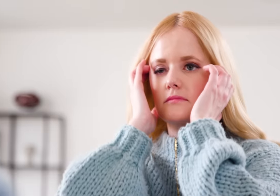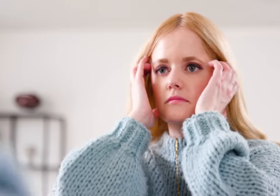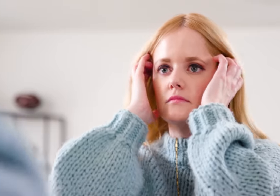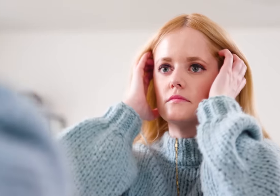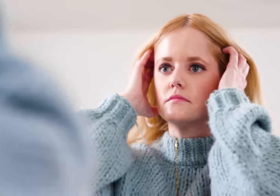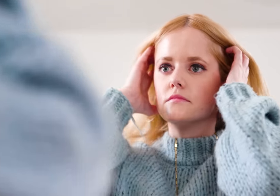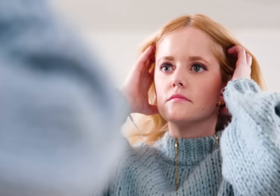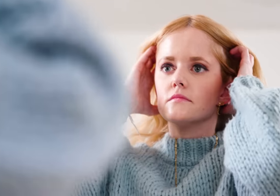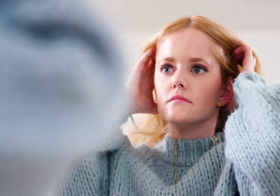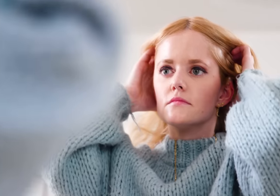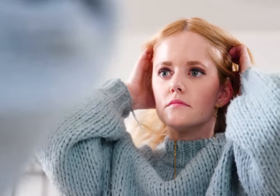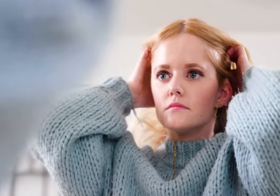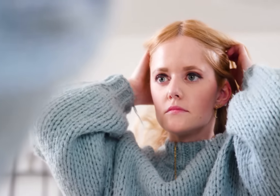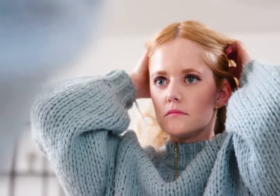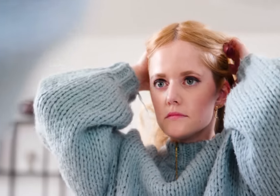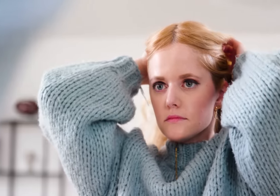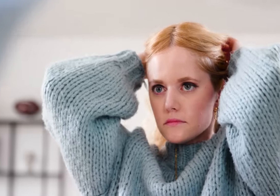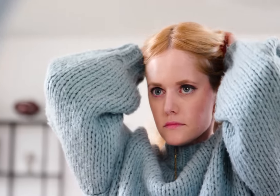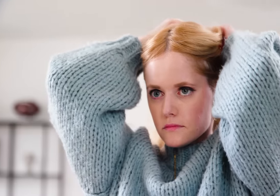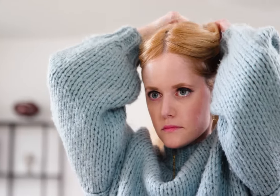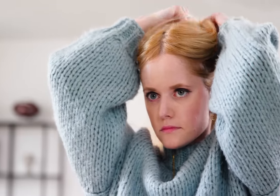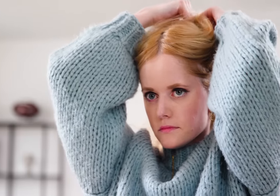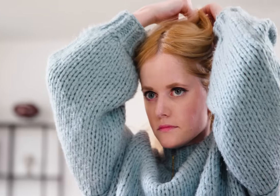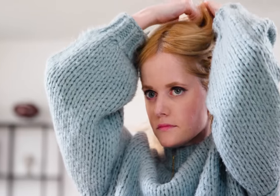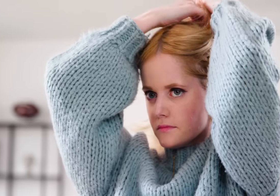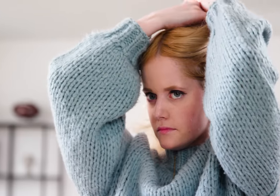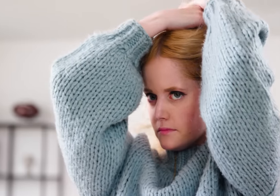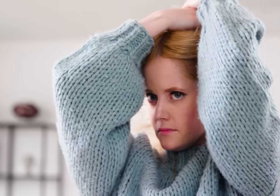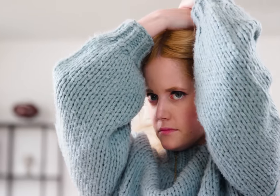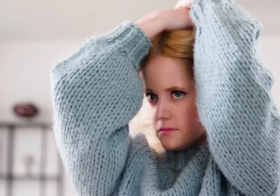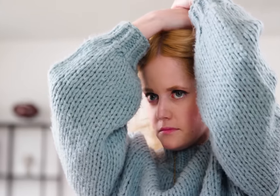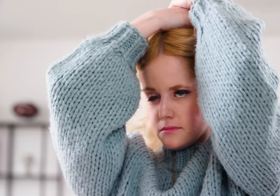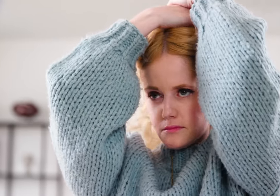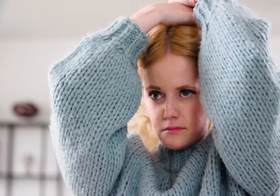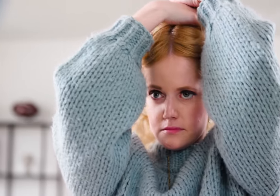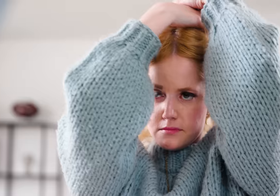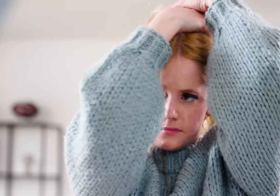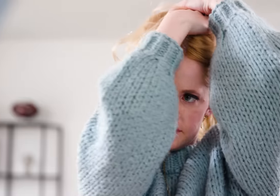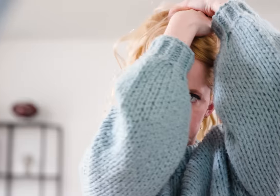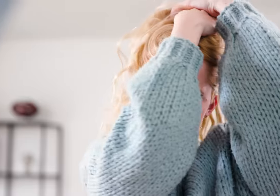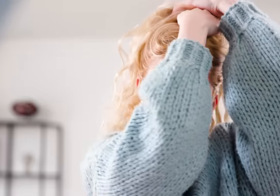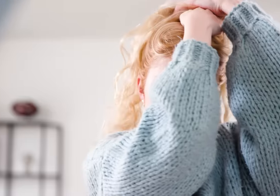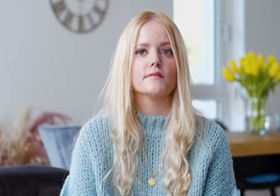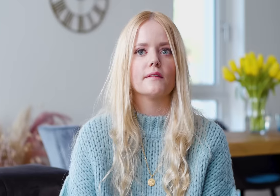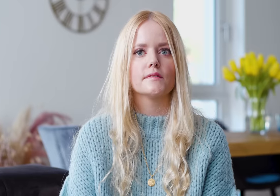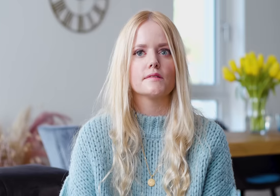Die Krankheit Neurofibromatose Typ 2 oder NF2, da wachsen Tumore an den Nervenenden am ganzen Nervensystem.